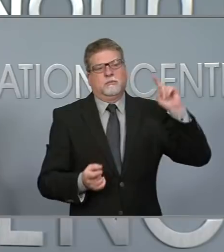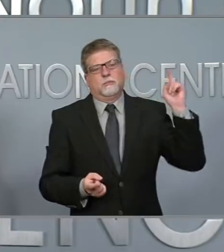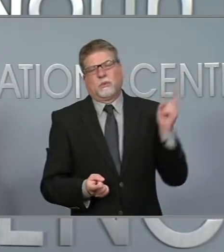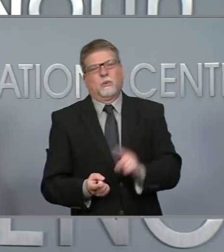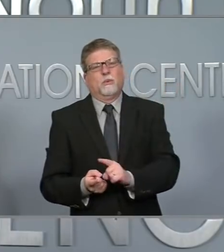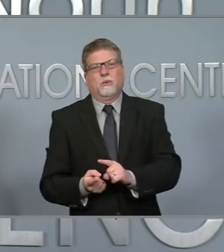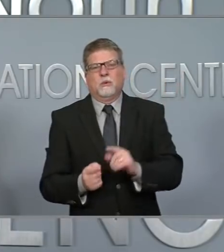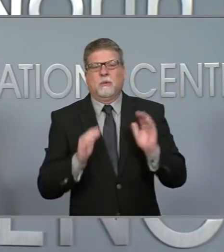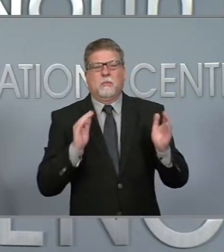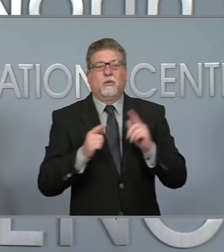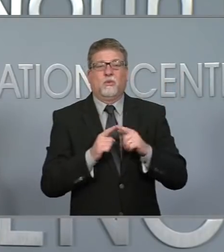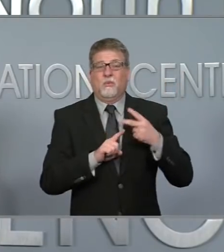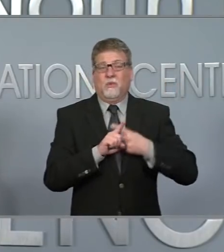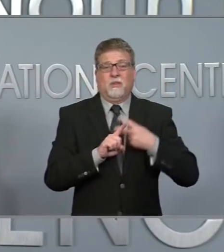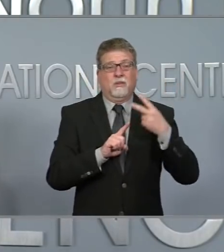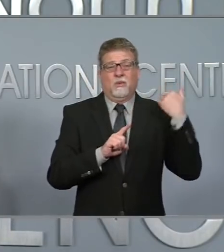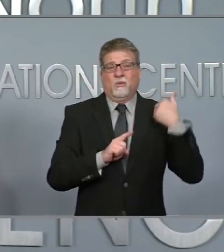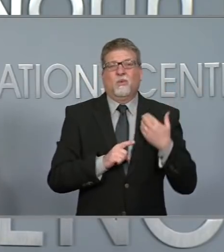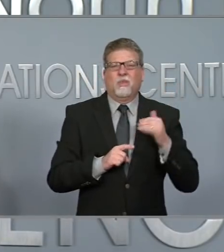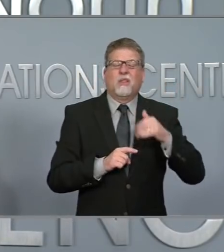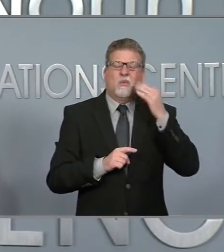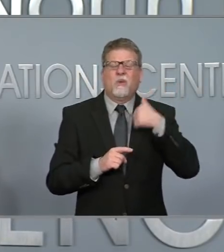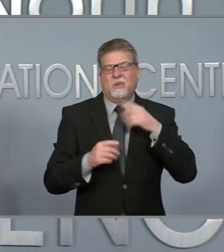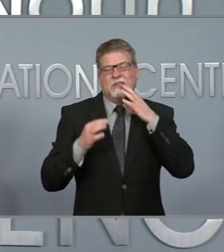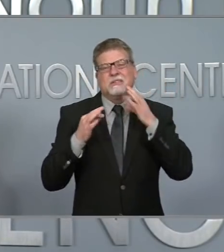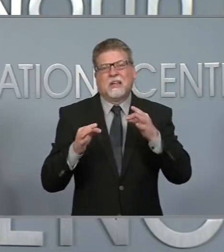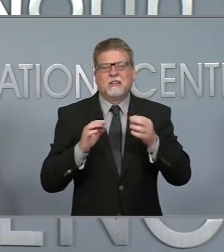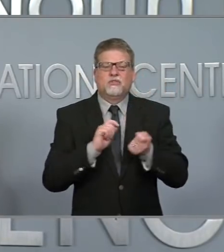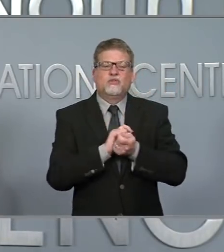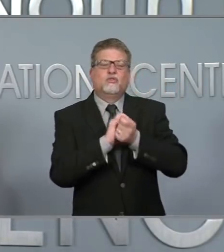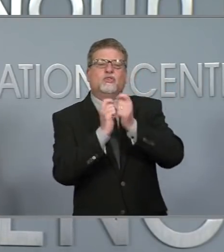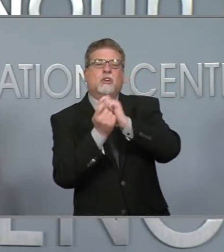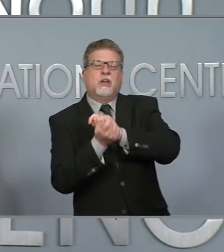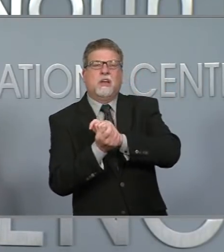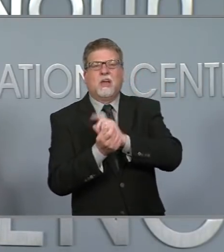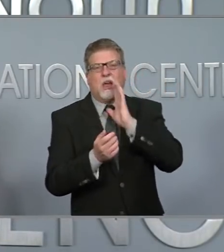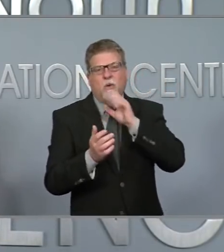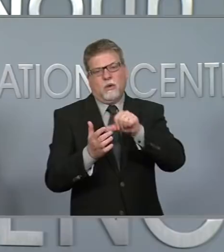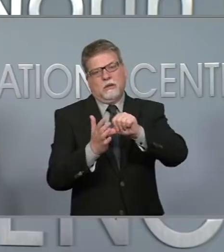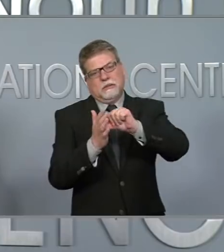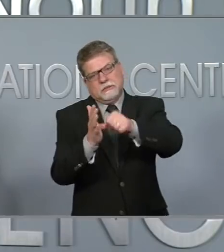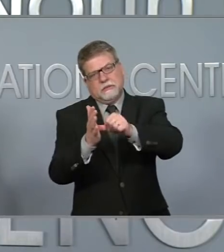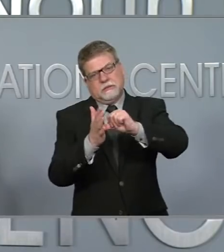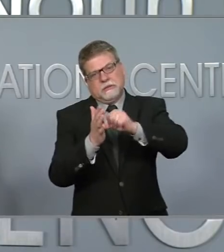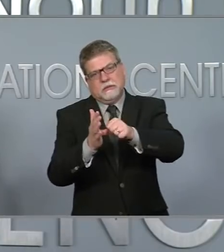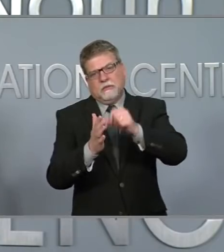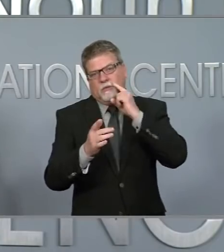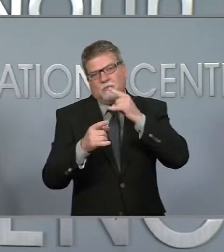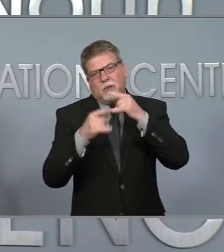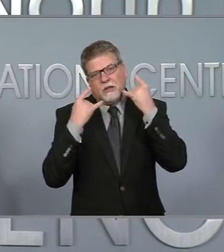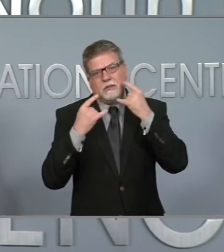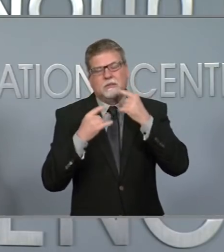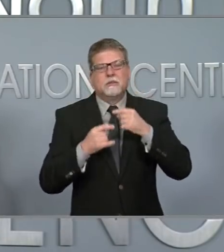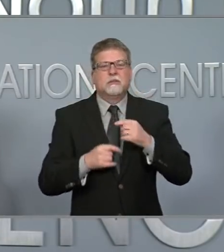la situación que tenemos hoy es distinta con la que era hace dos meses y hemos visto que los cases por esta métrica diez